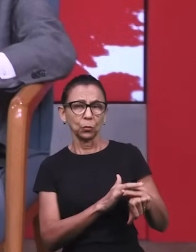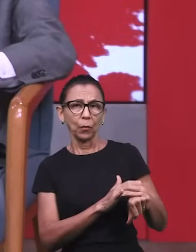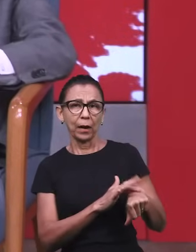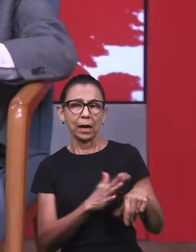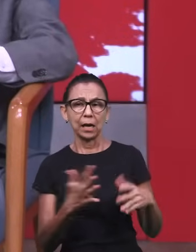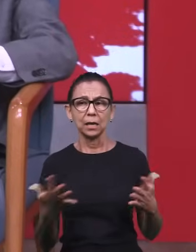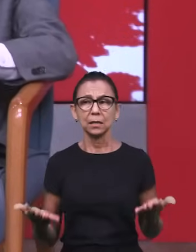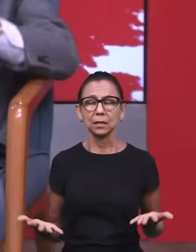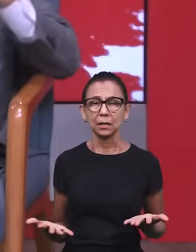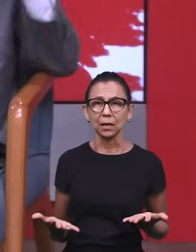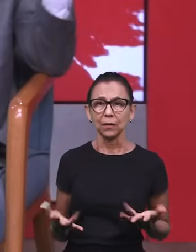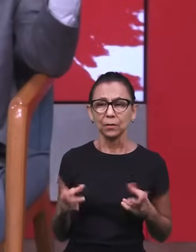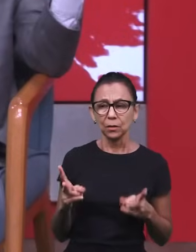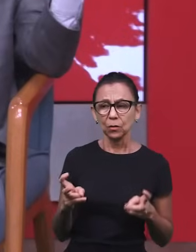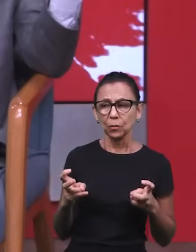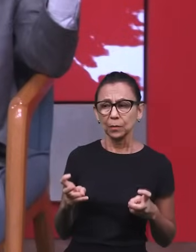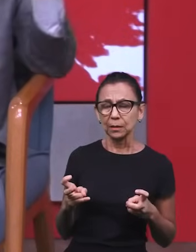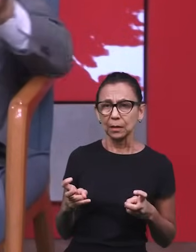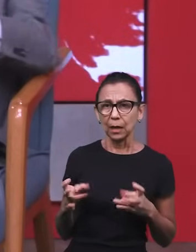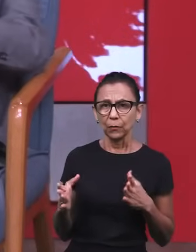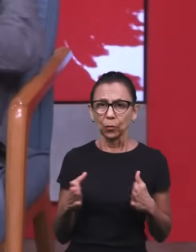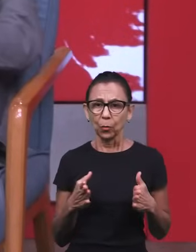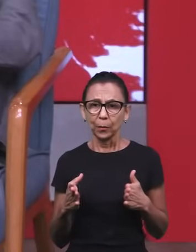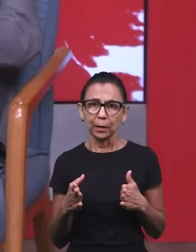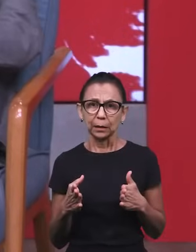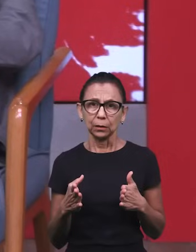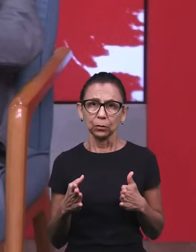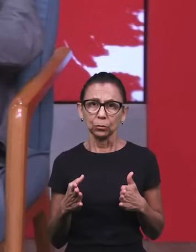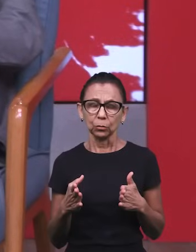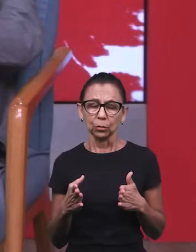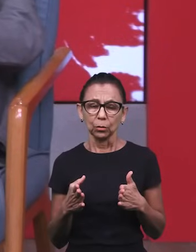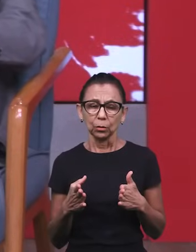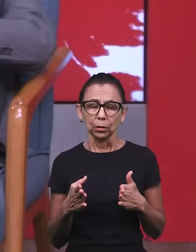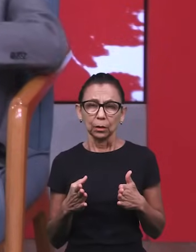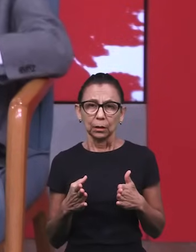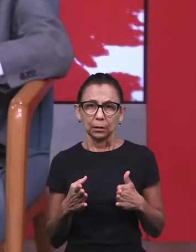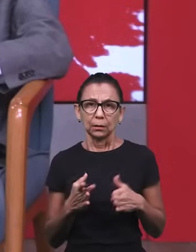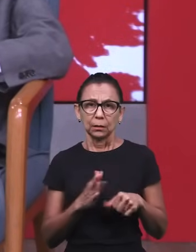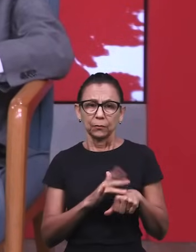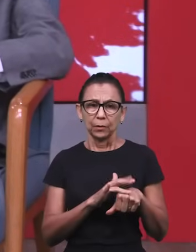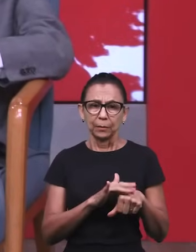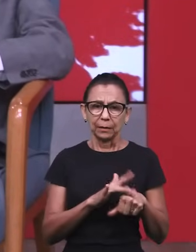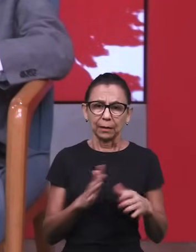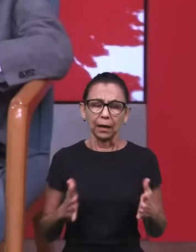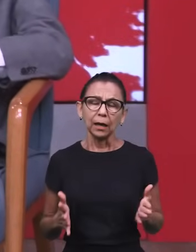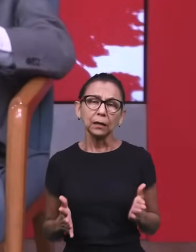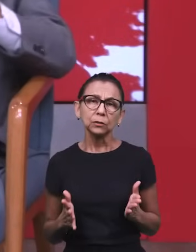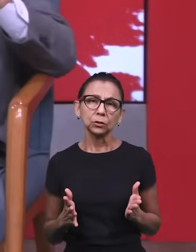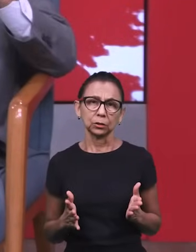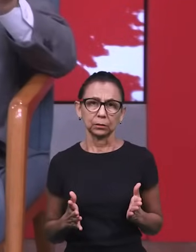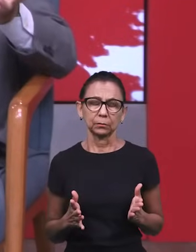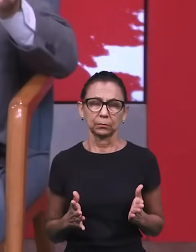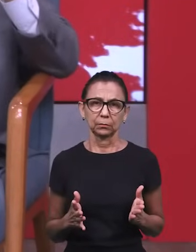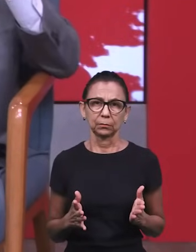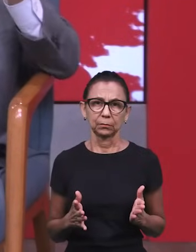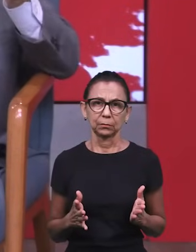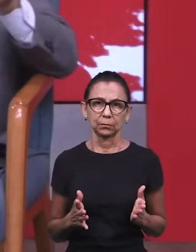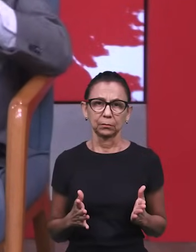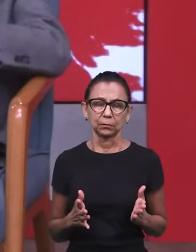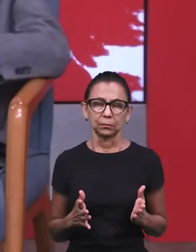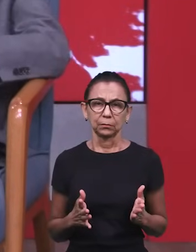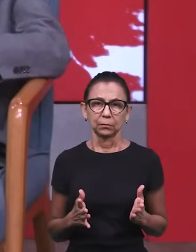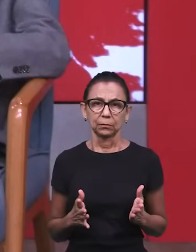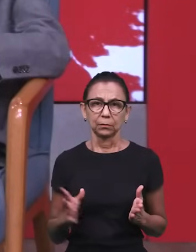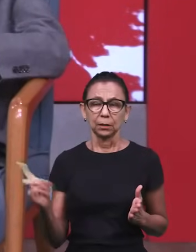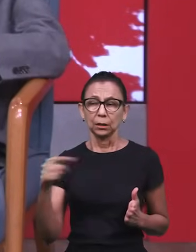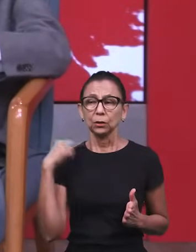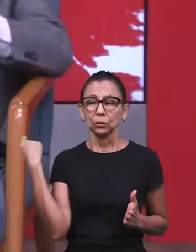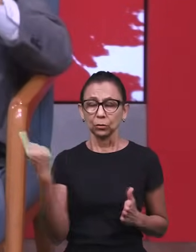nãoé uma expressão científica em em do do ponto de vista nosso aqui marcadores proféticos são aqueles